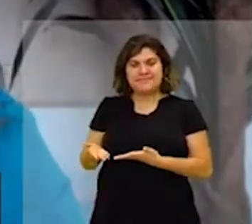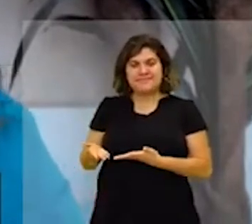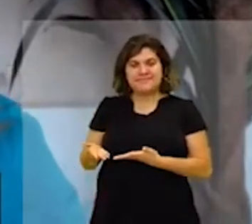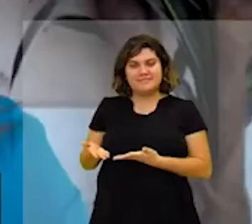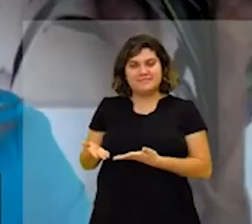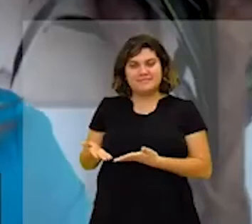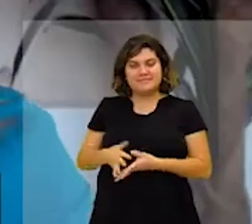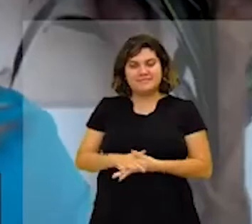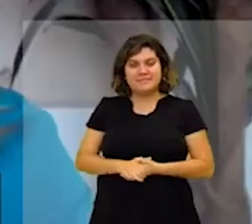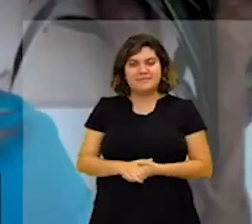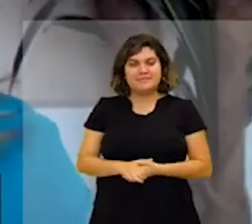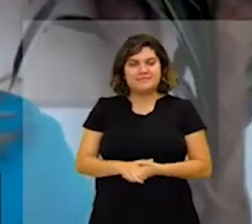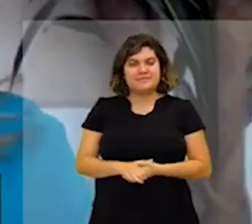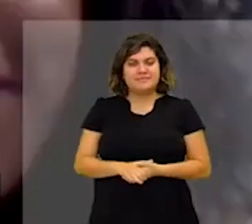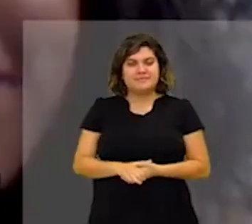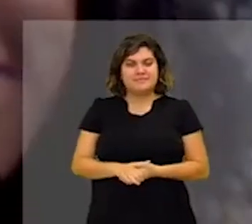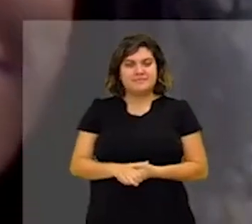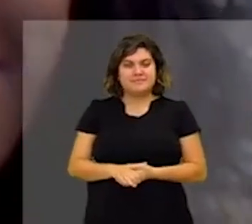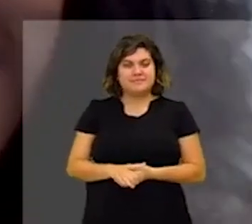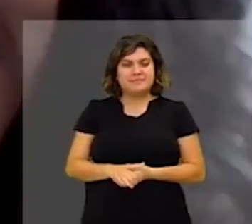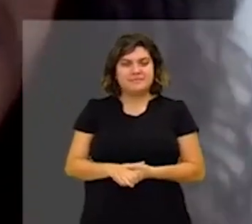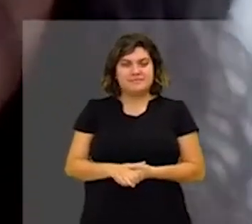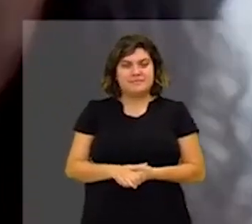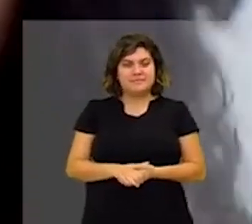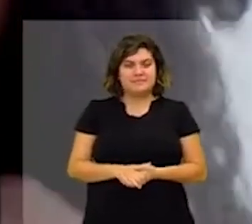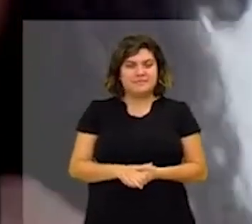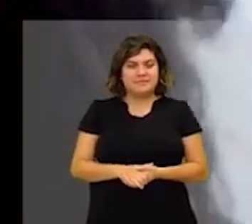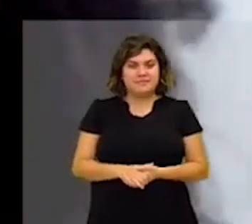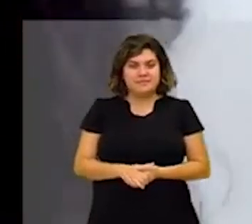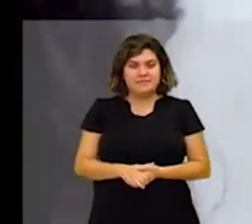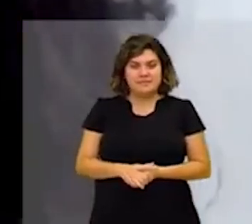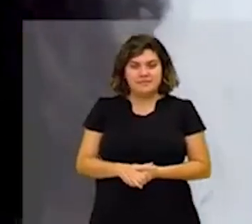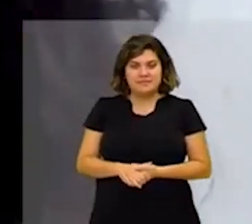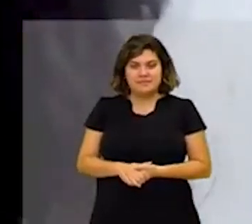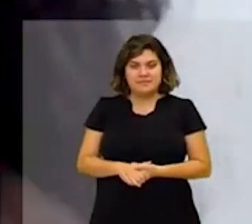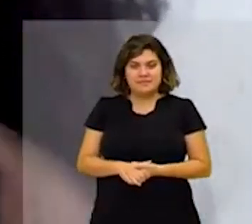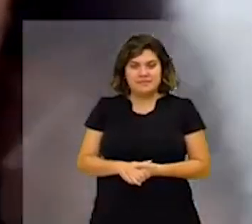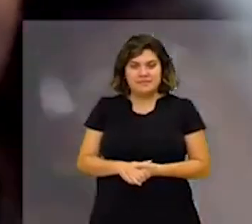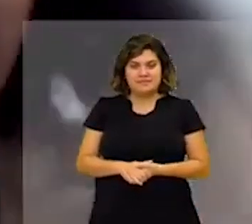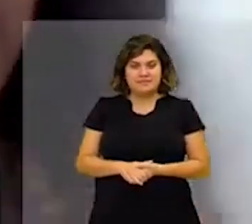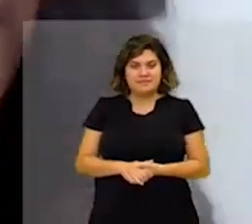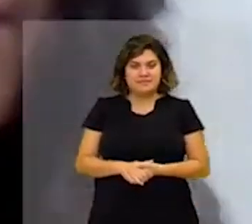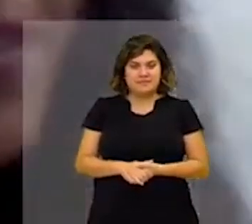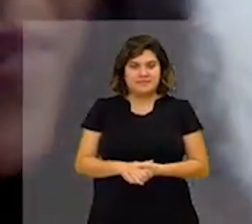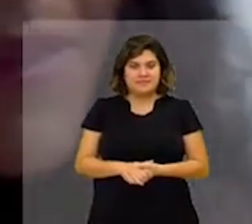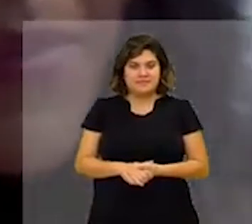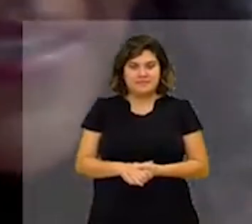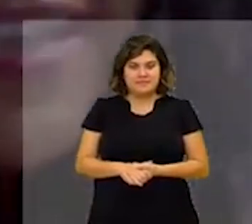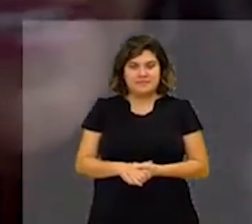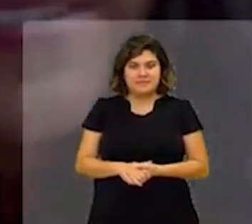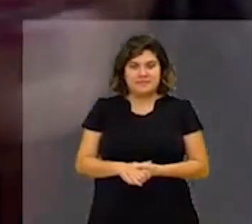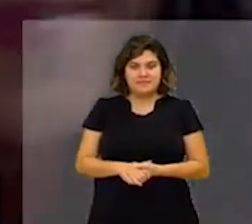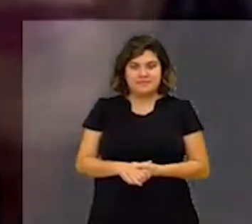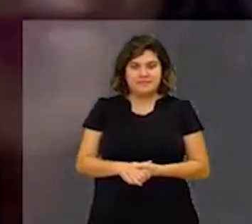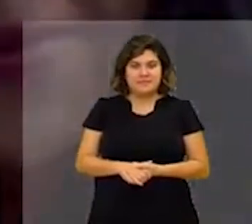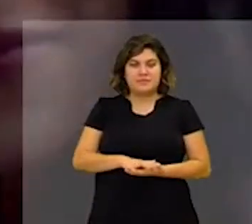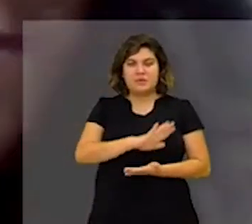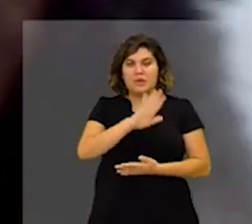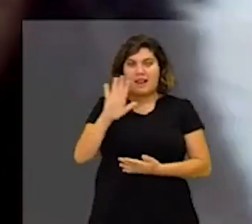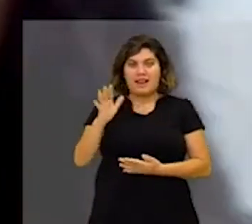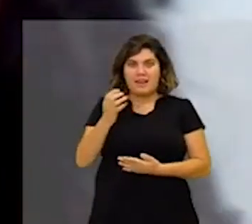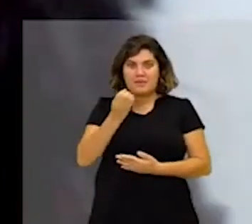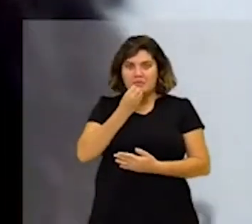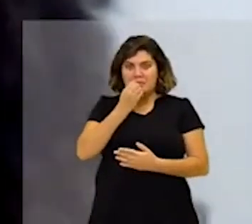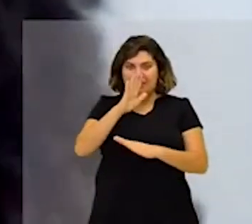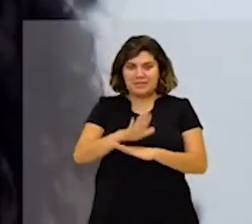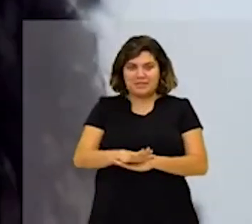olá olá E aí o Olá boa tarde meu amigo tranquilamente